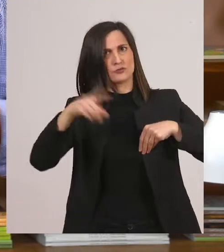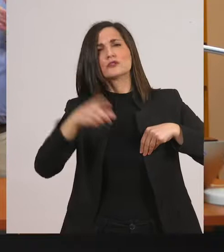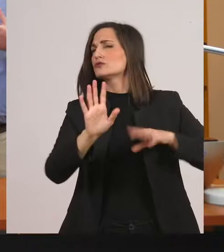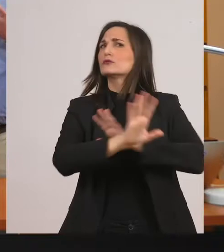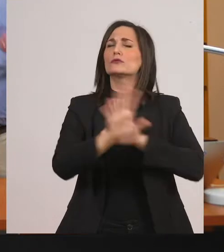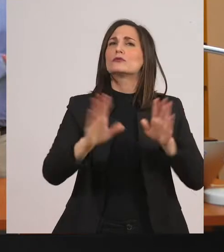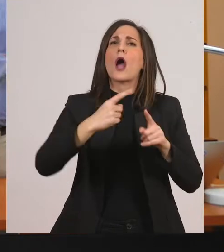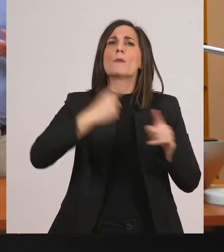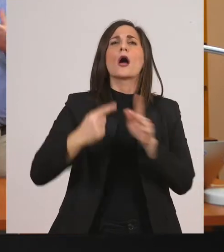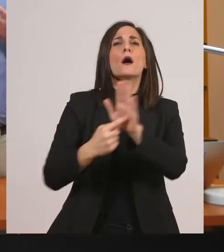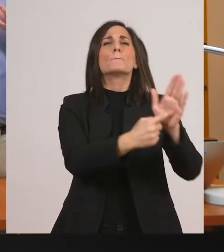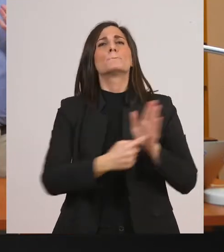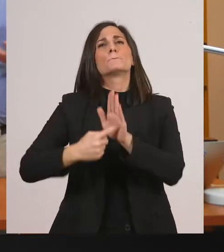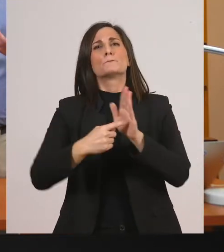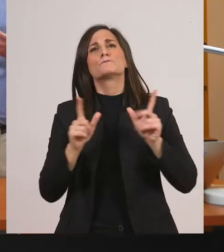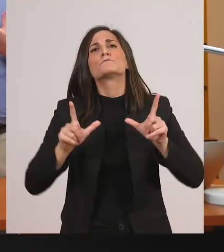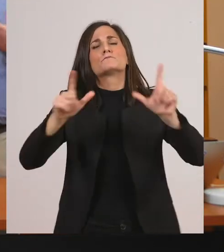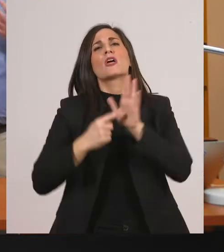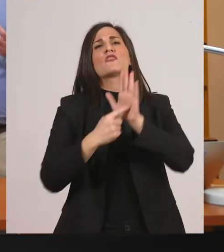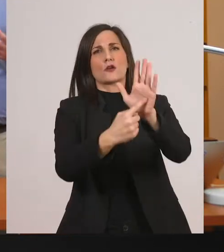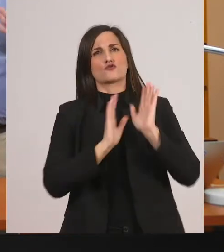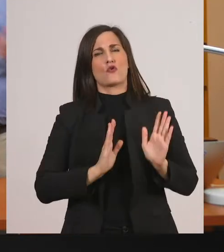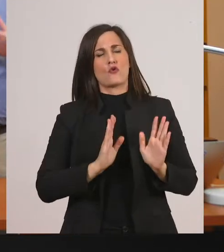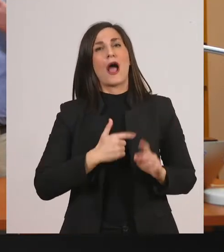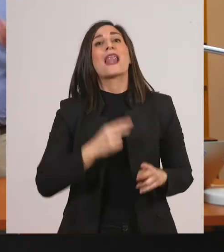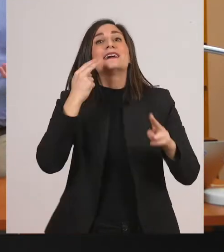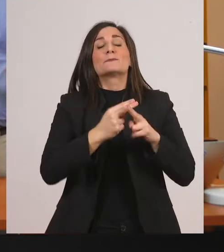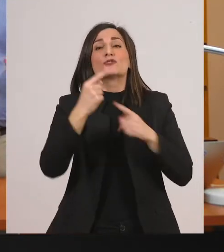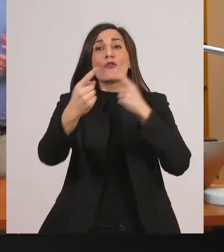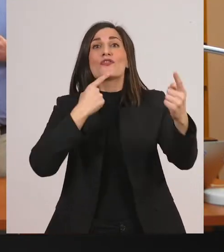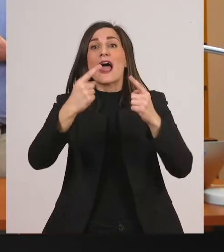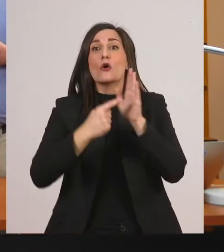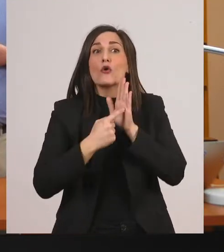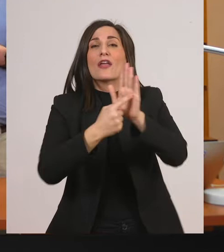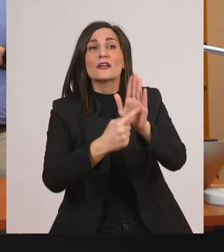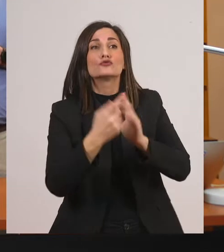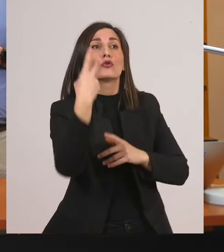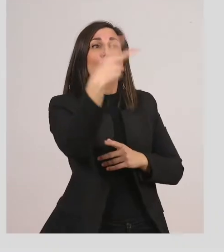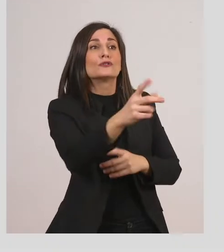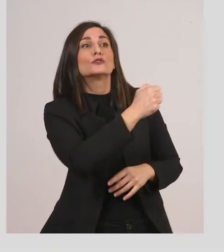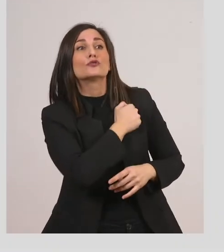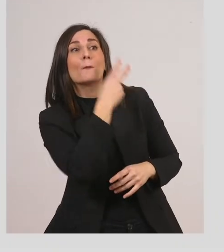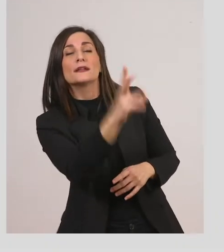Μπορώ να τα πολεμήσω. Αλλά το δίκαιο σε έναν ορθό διάλογο είναι να τα παρουσιάσω. Και καταλήγω σε ένα συμπέρασμα.